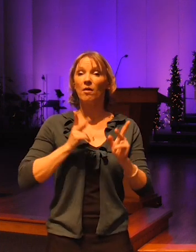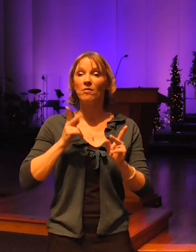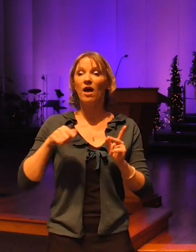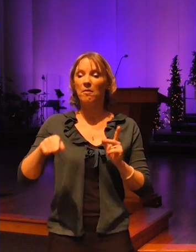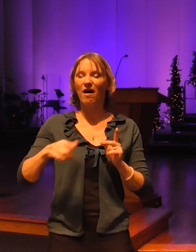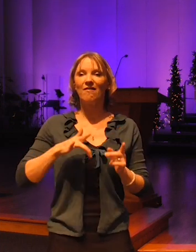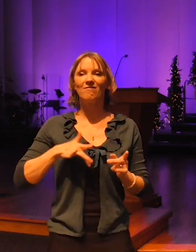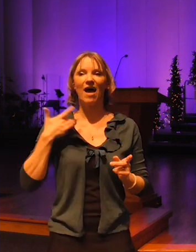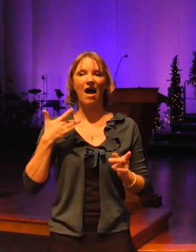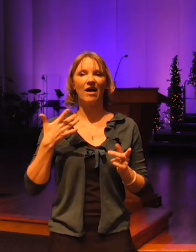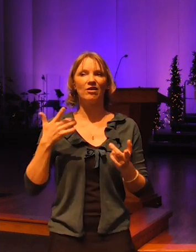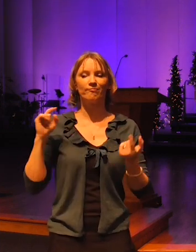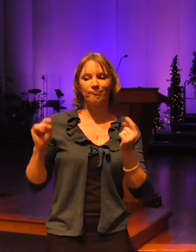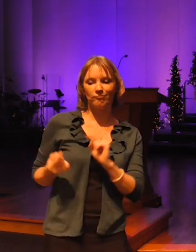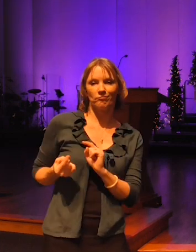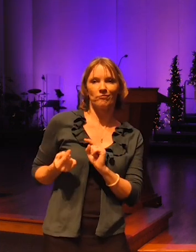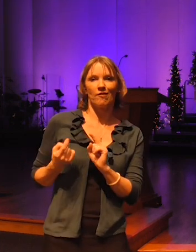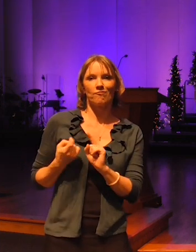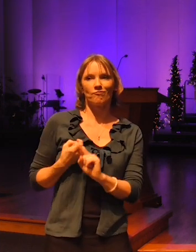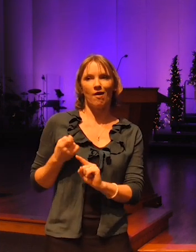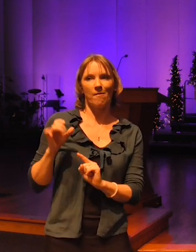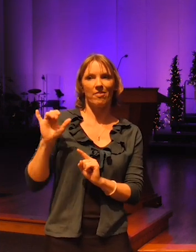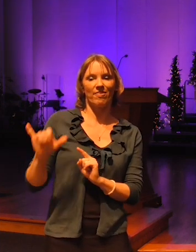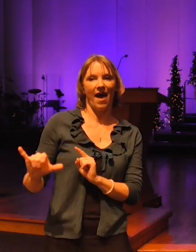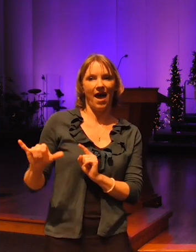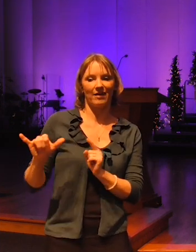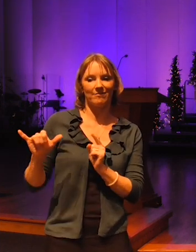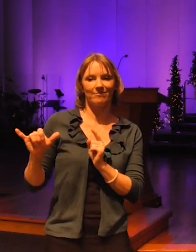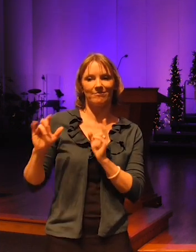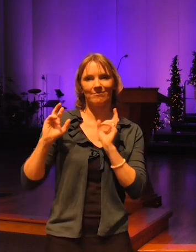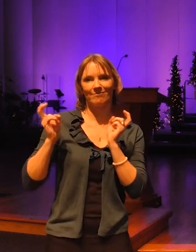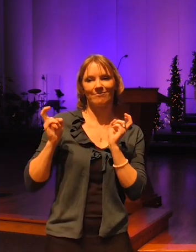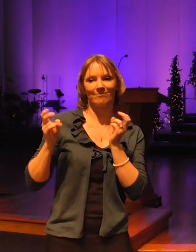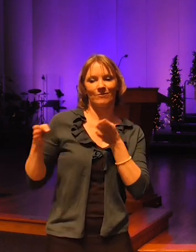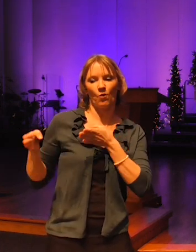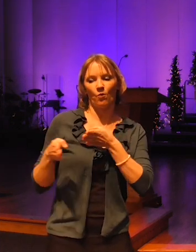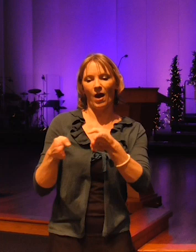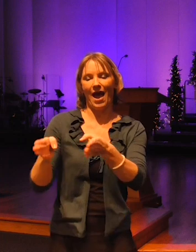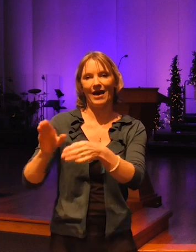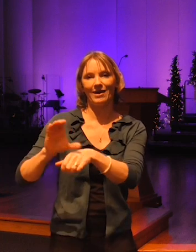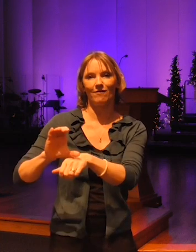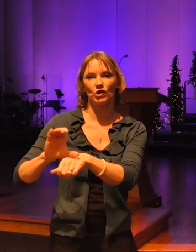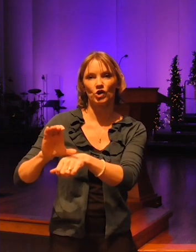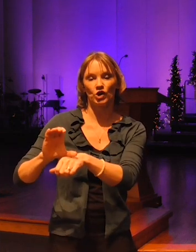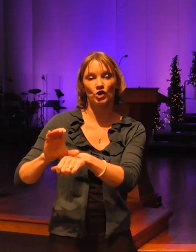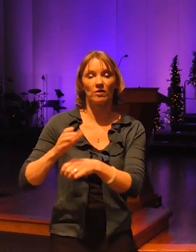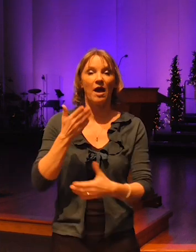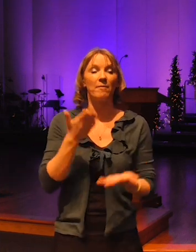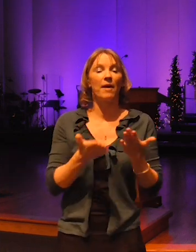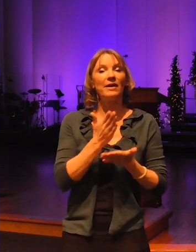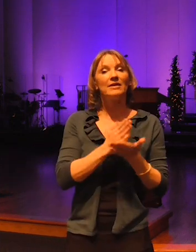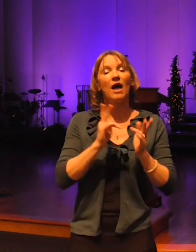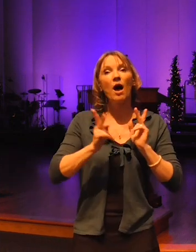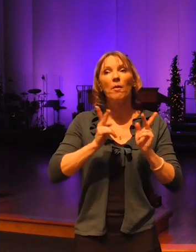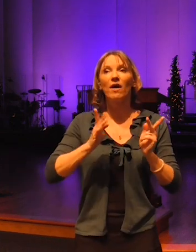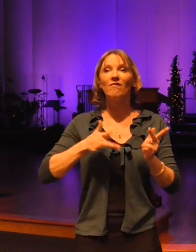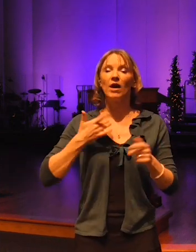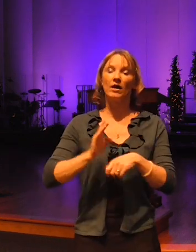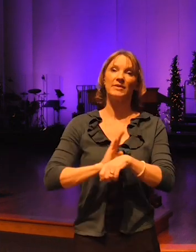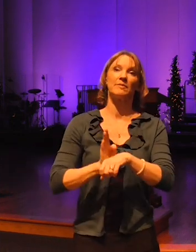por el medio de la iglesia, tal vez algunas personas están tan ocupadas que no pueden asistir o pueden recibirlo